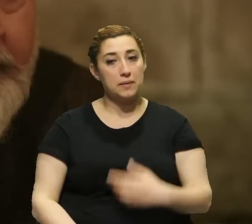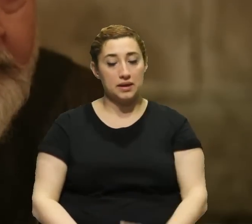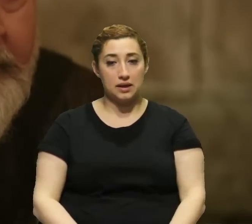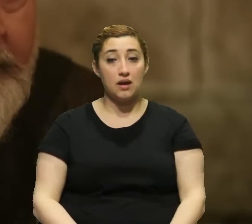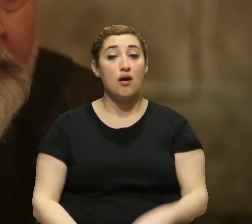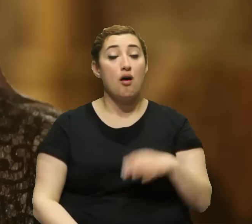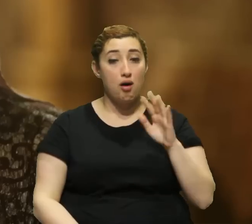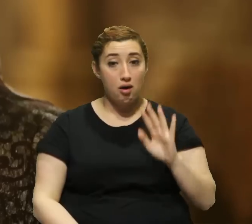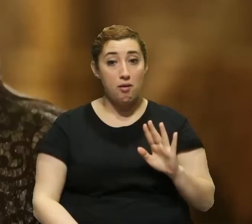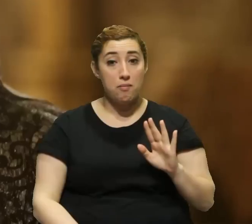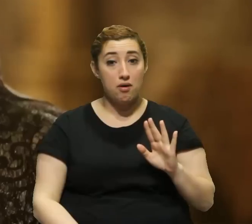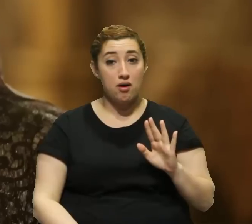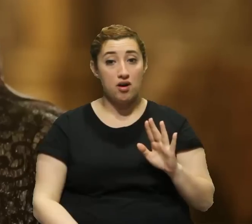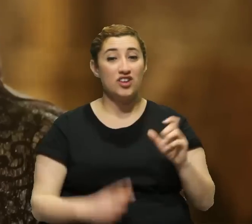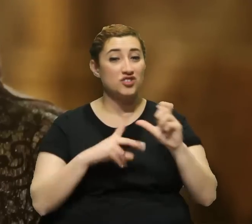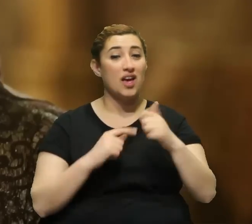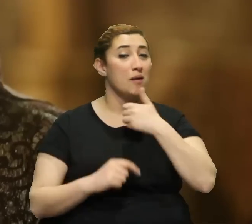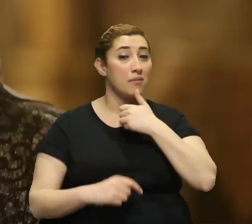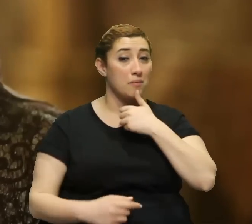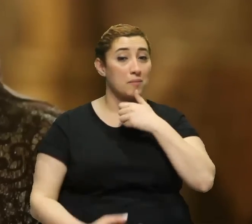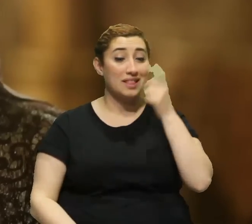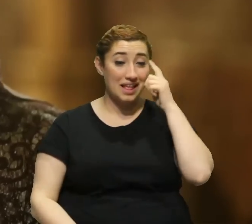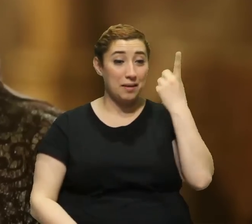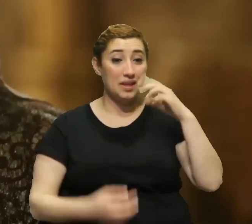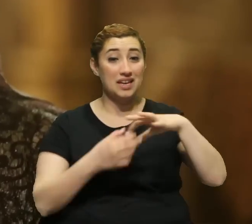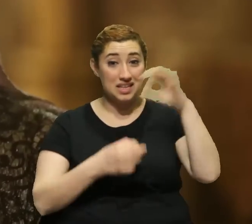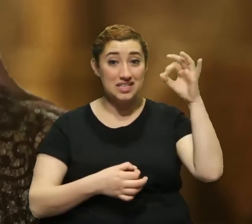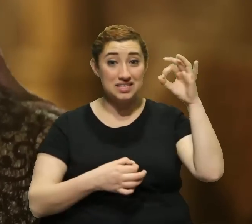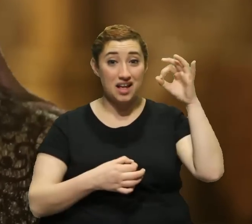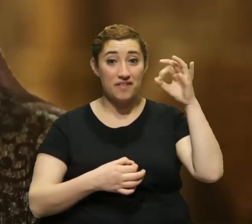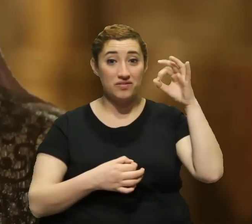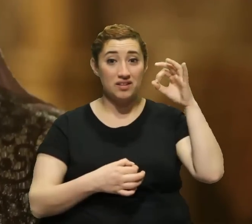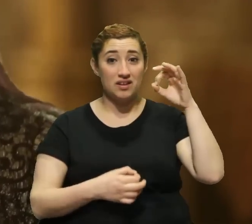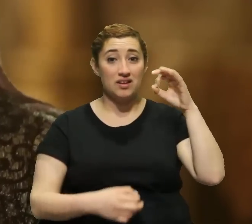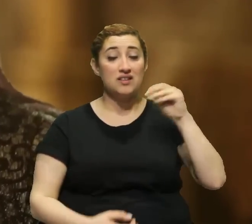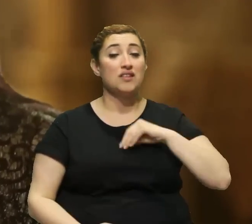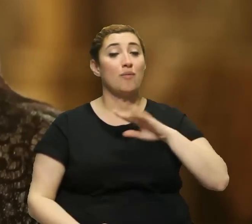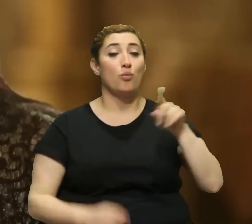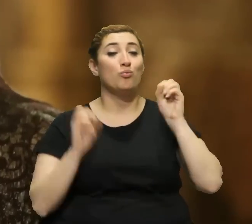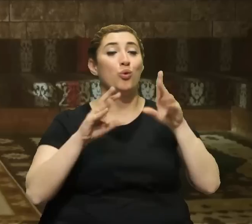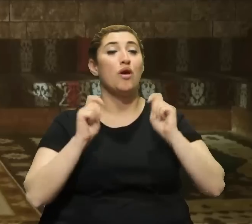Ama Şeyh babamı tanıyan bir kimse... ...sanmam ki onun büyü yaptığına inana.